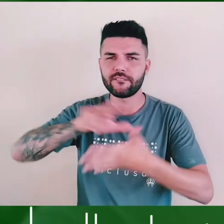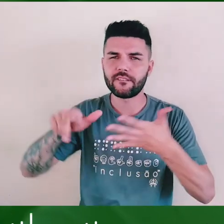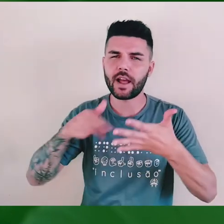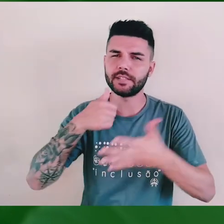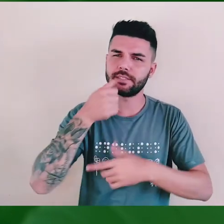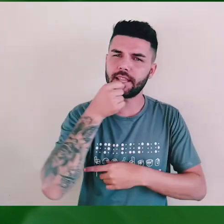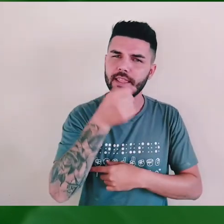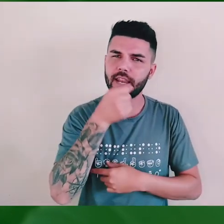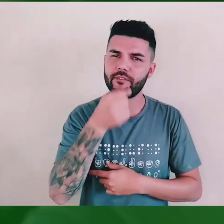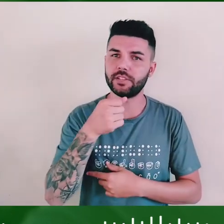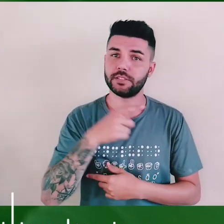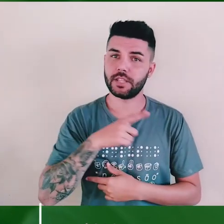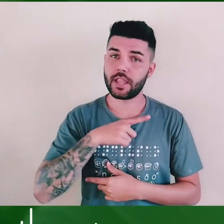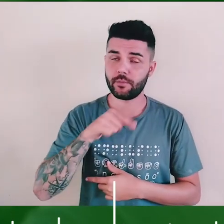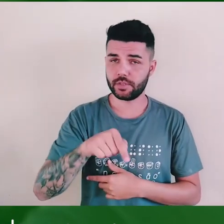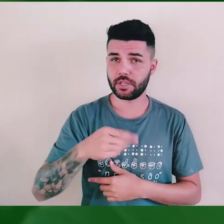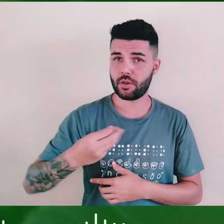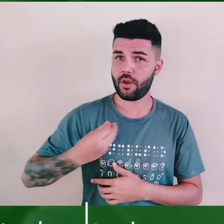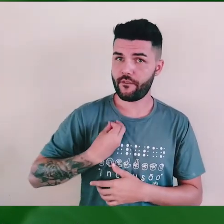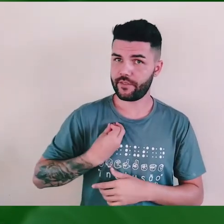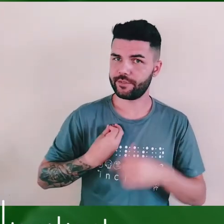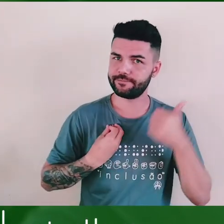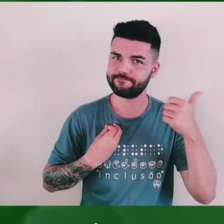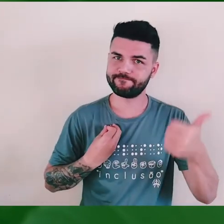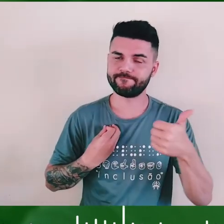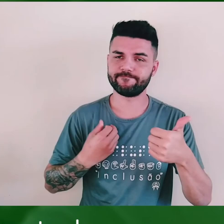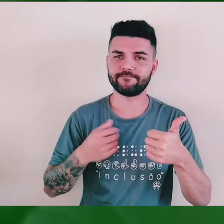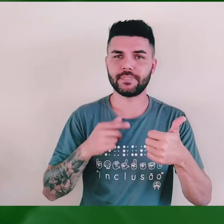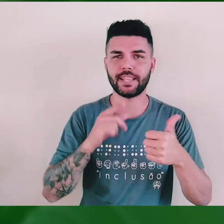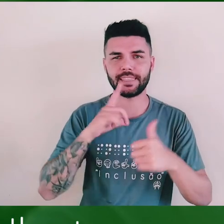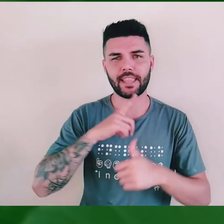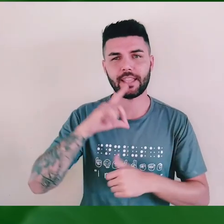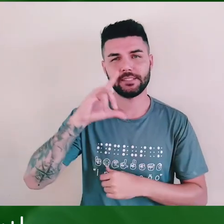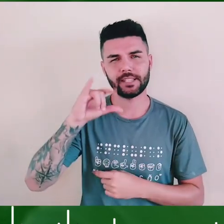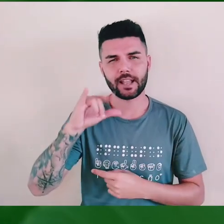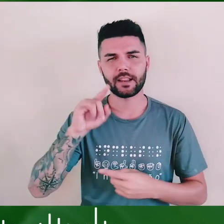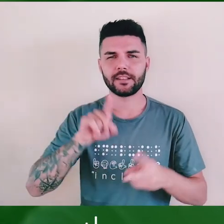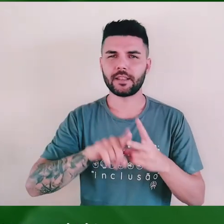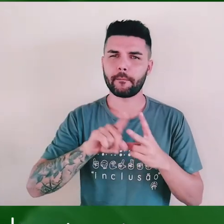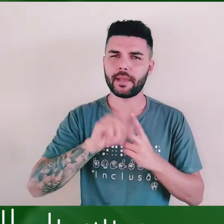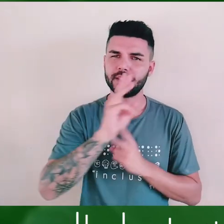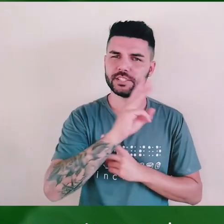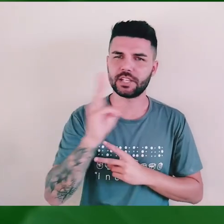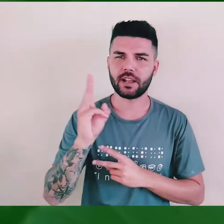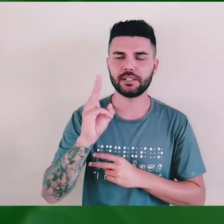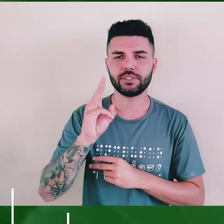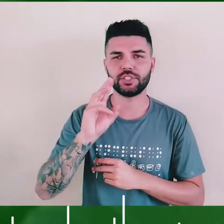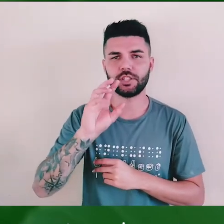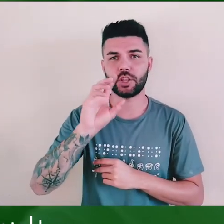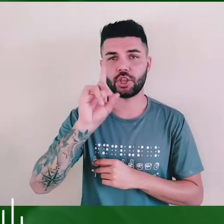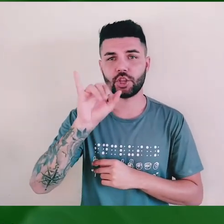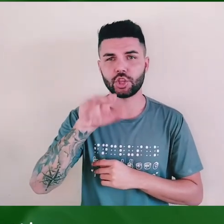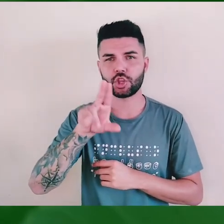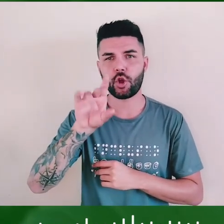ao vivo. Além do nosso instagram, temos nosso site, institutodomquixote.org e o nosso twitter,